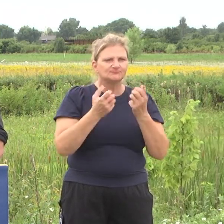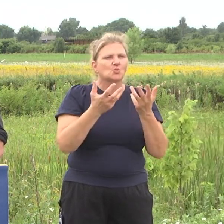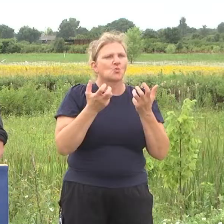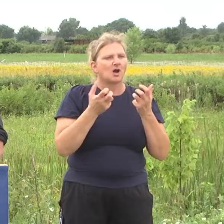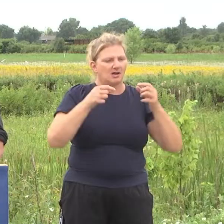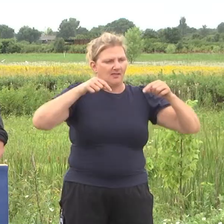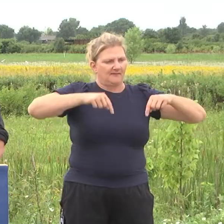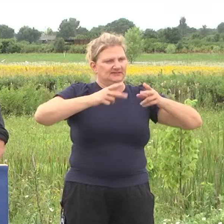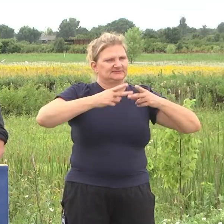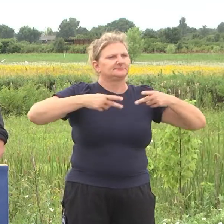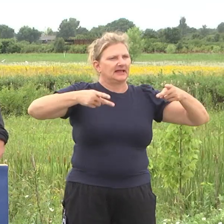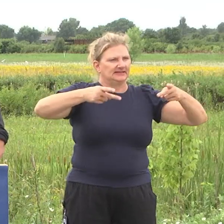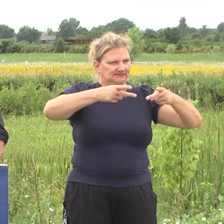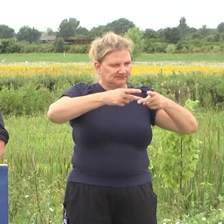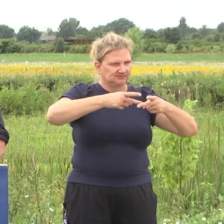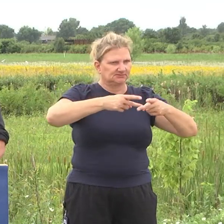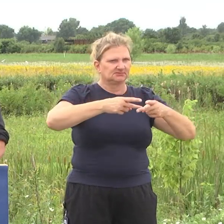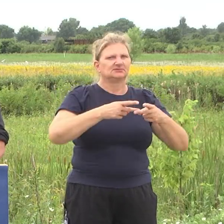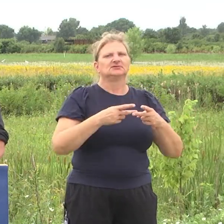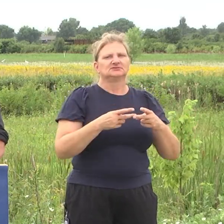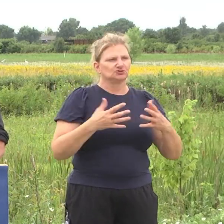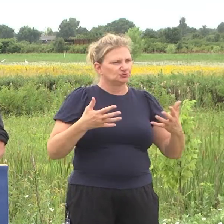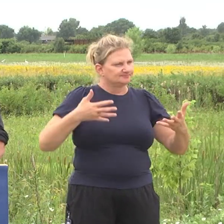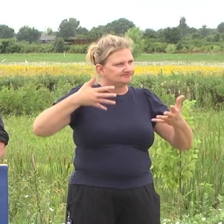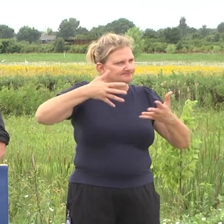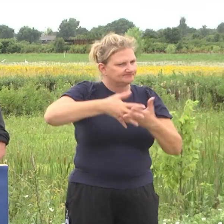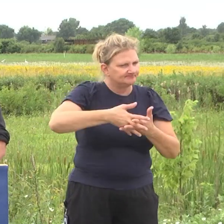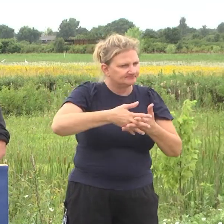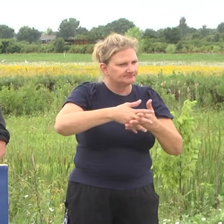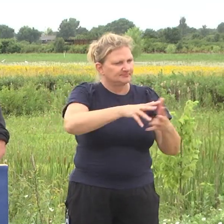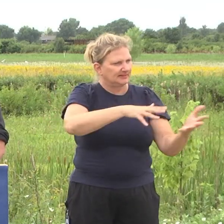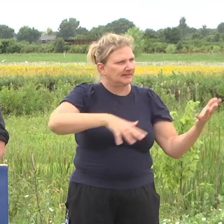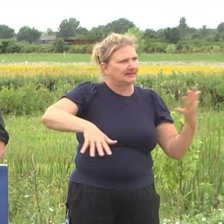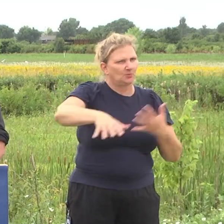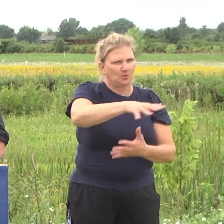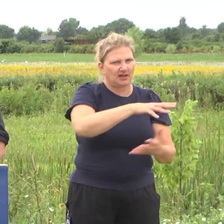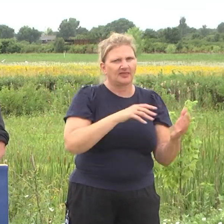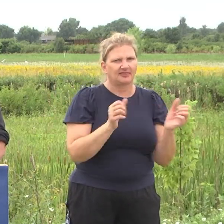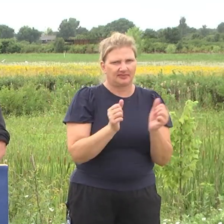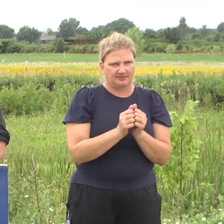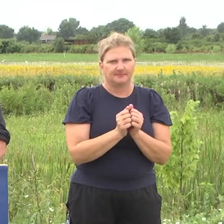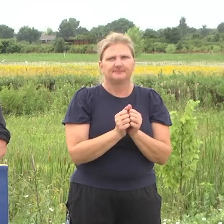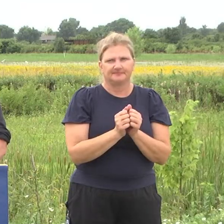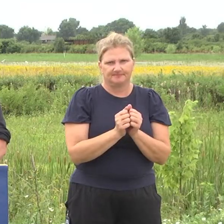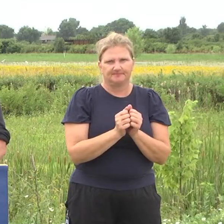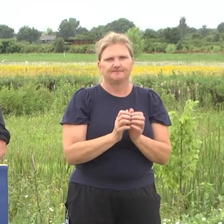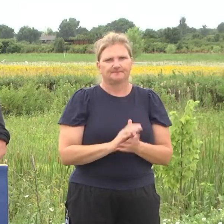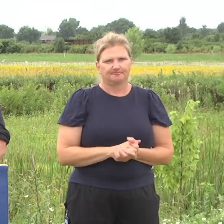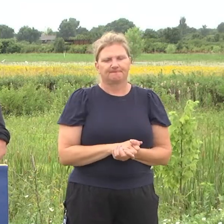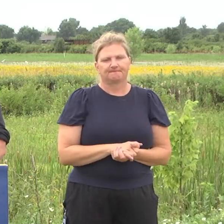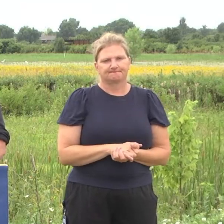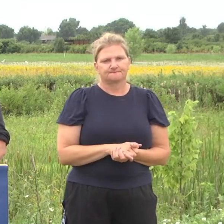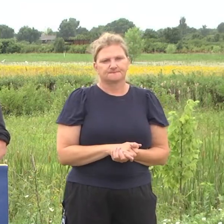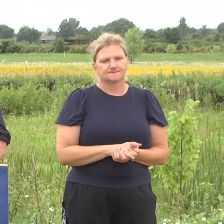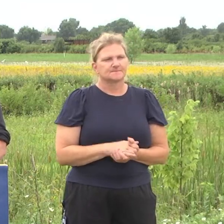desarrollo urbano que ahora rodea por completo este parque. Se sorprendería de cómo sus